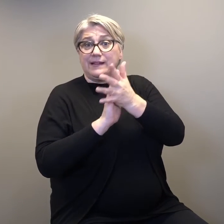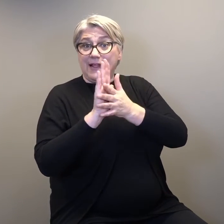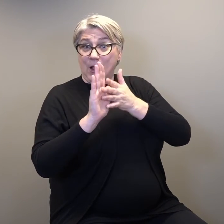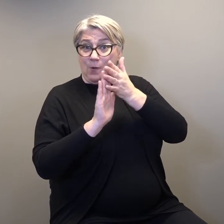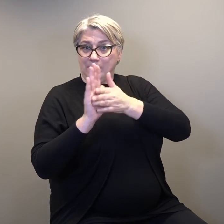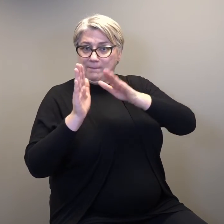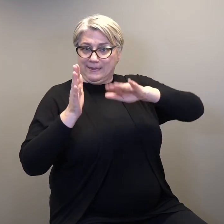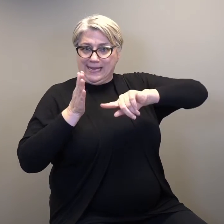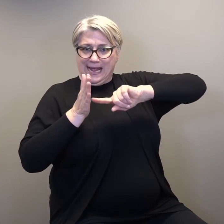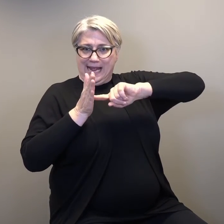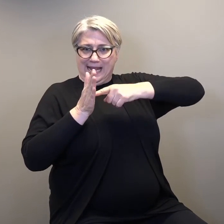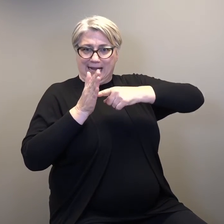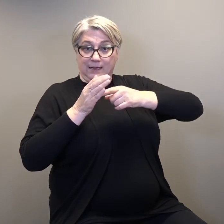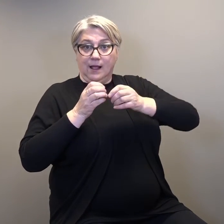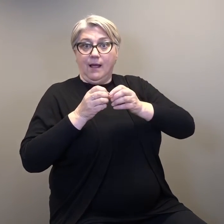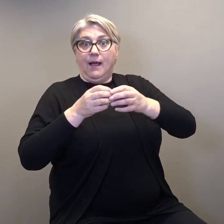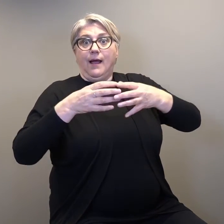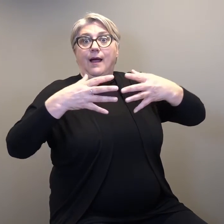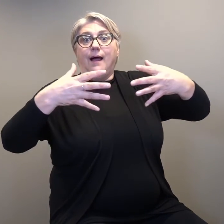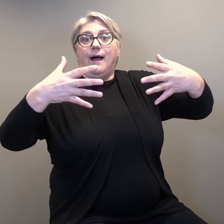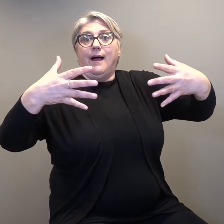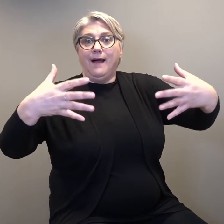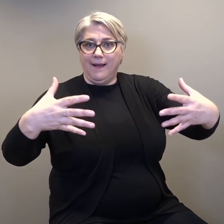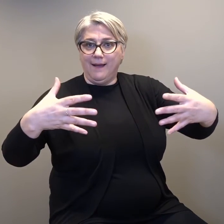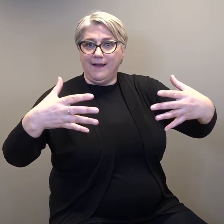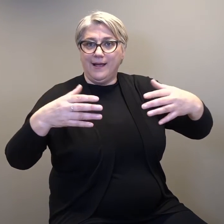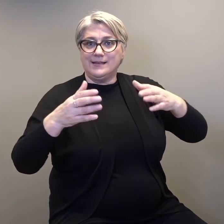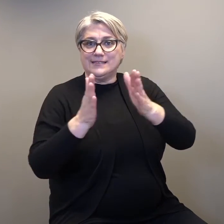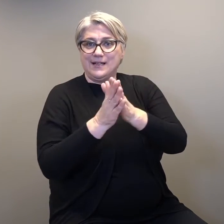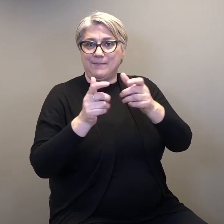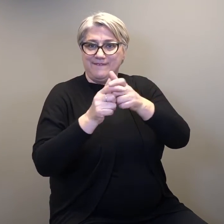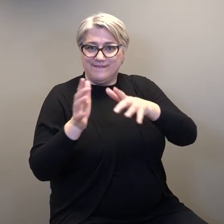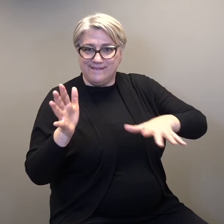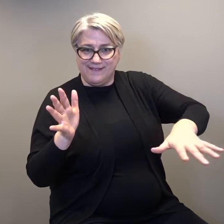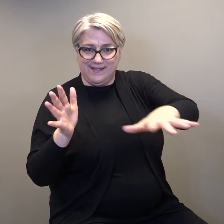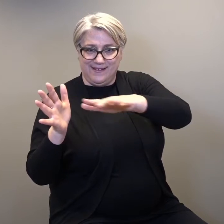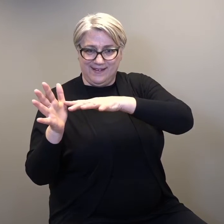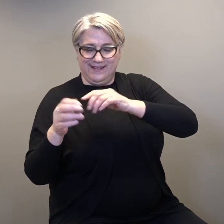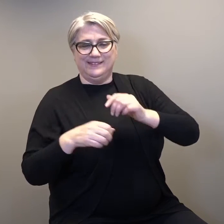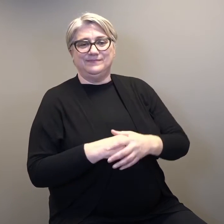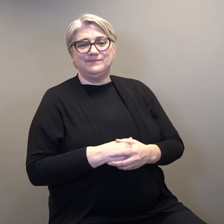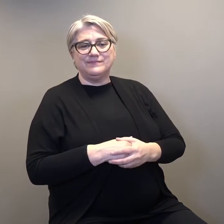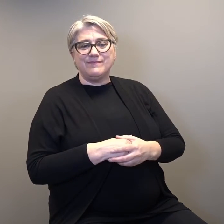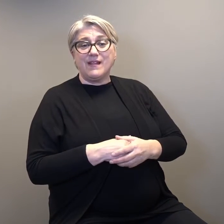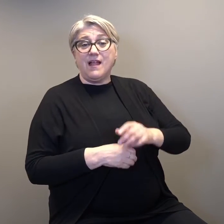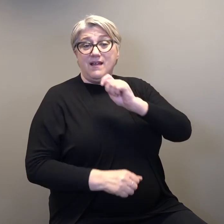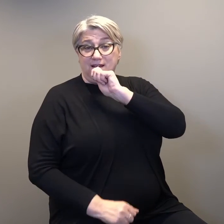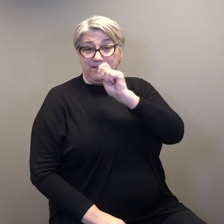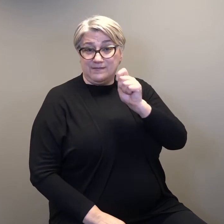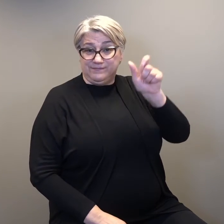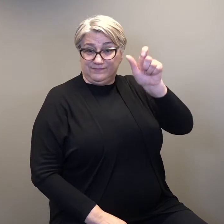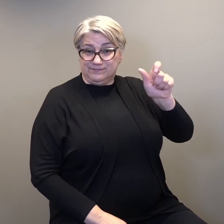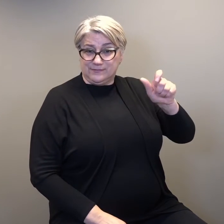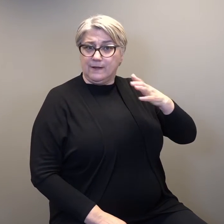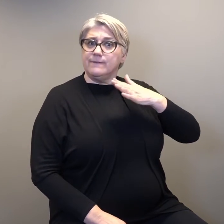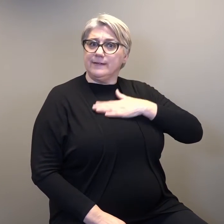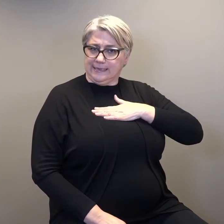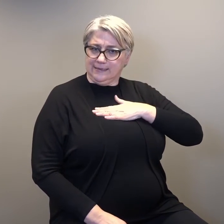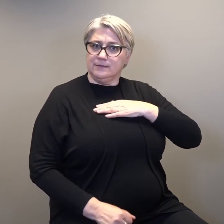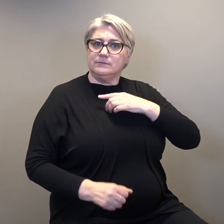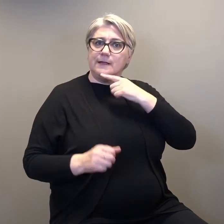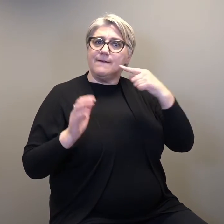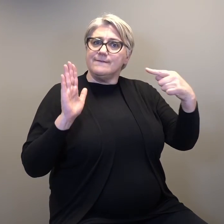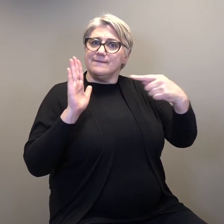Táknmál er lykill að stóra samfélaginu. Viðmælendur vildu geta vísað í